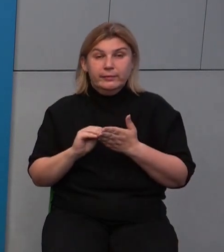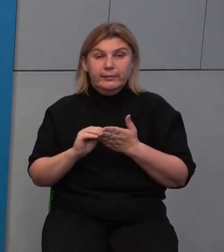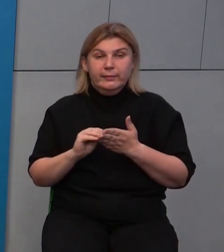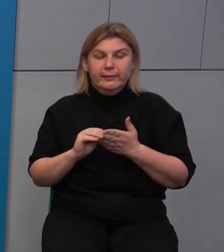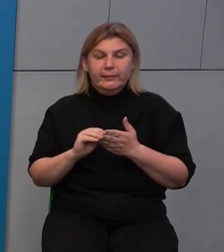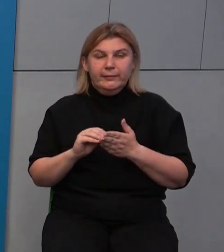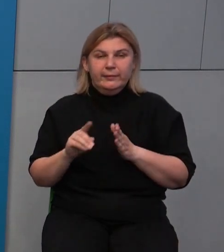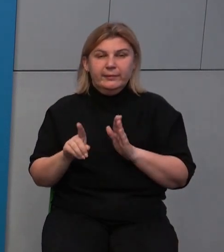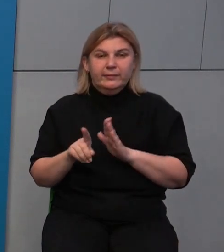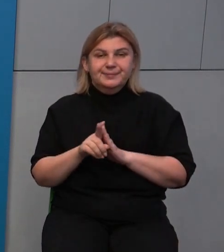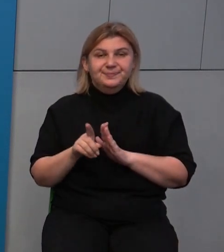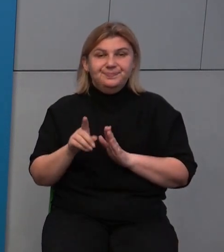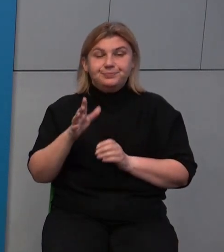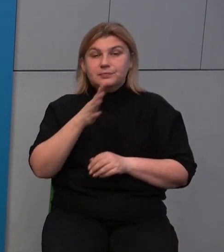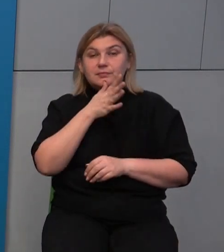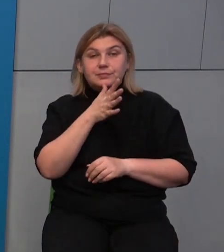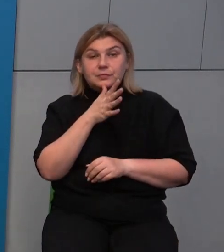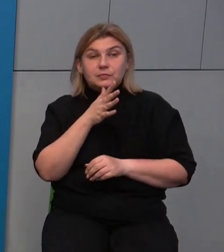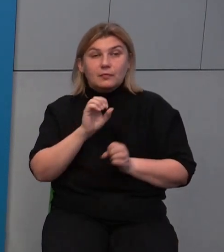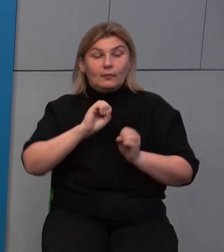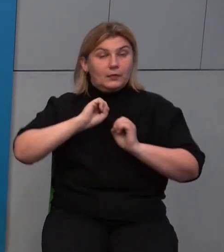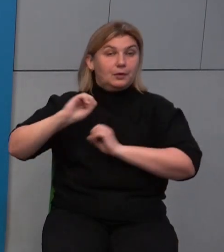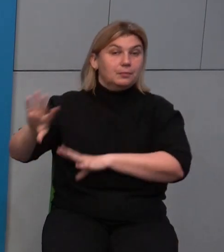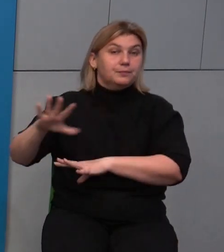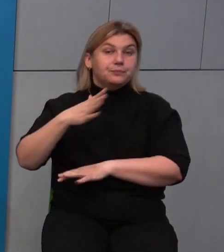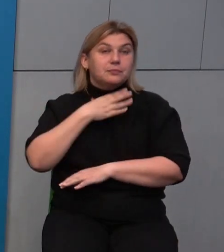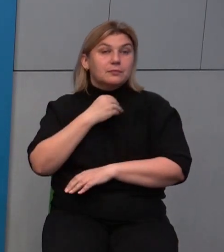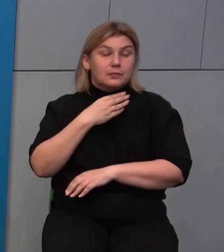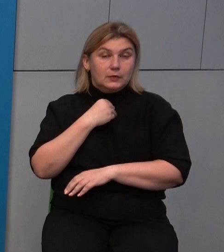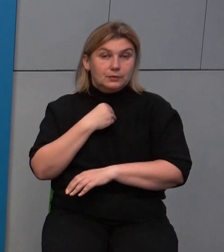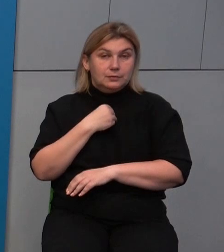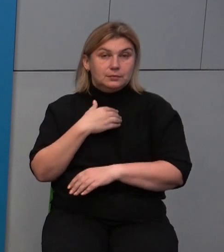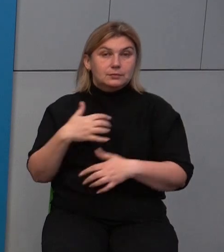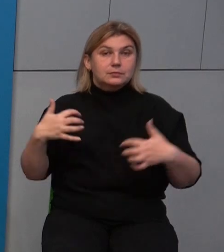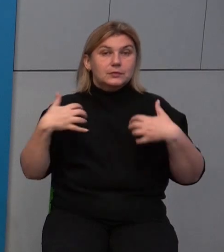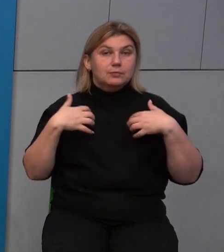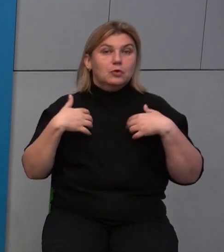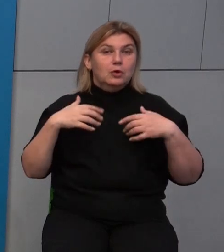ludzi, którzy opuścili Lwów, a przeżyło ich ośmiuset,